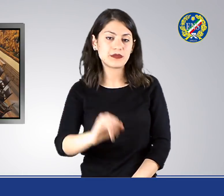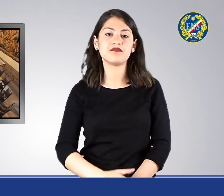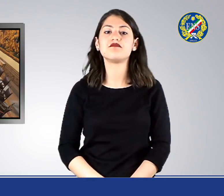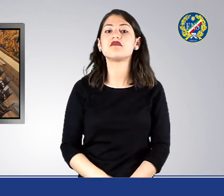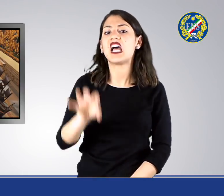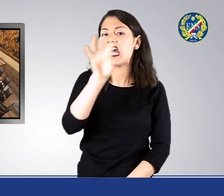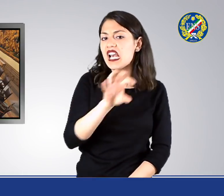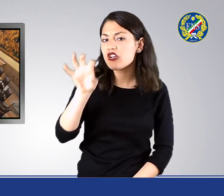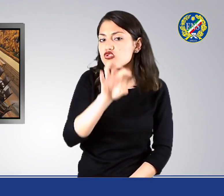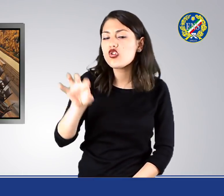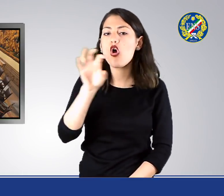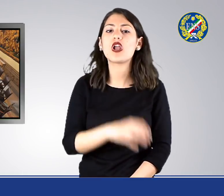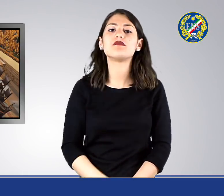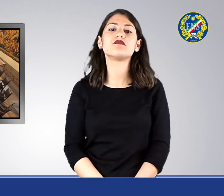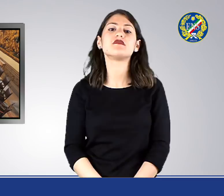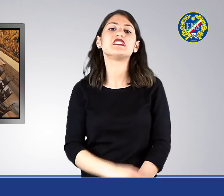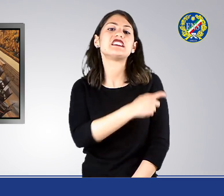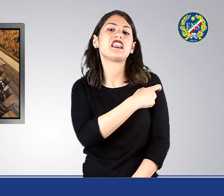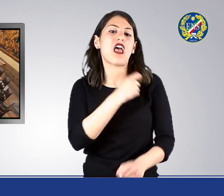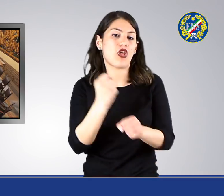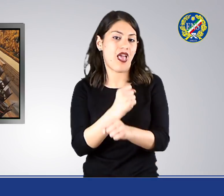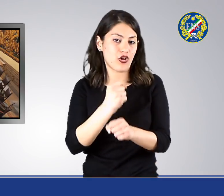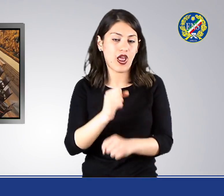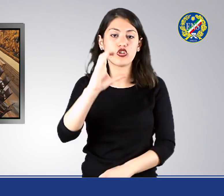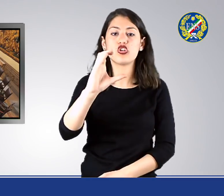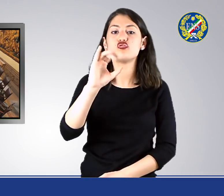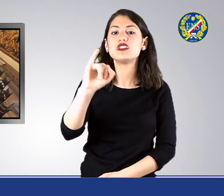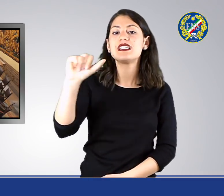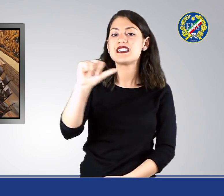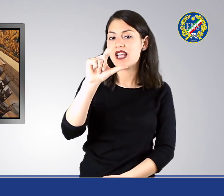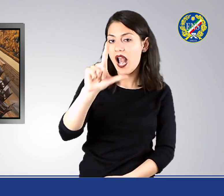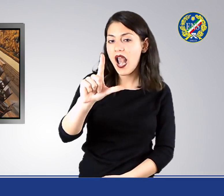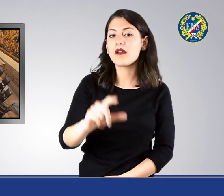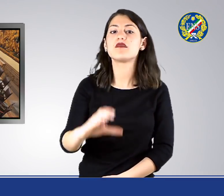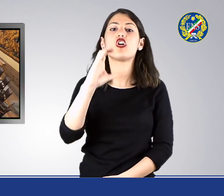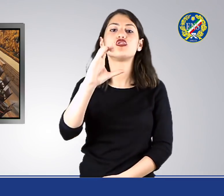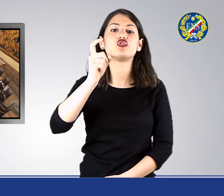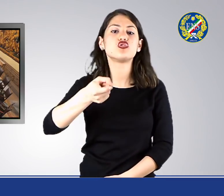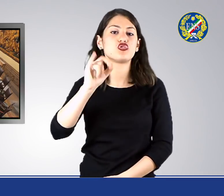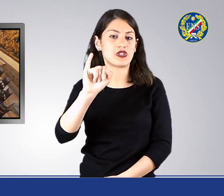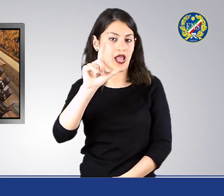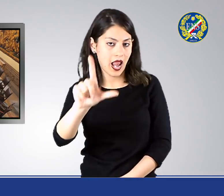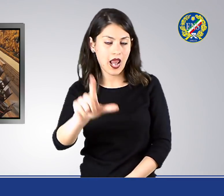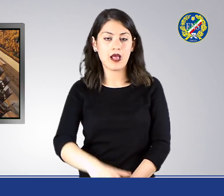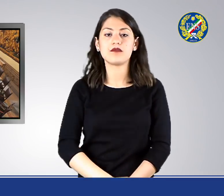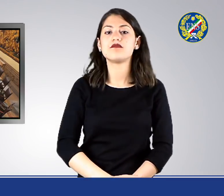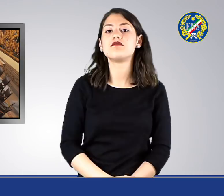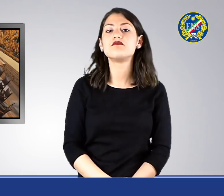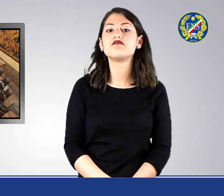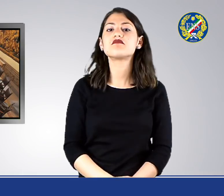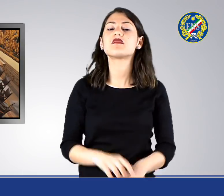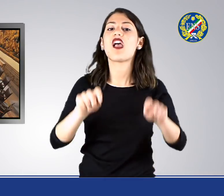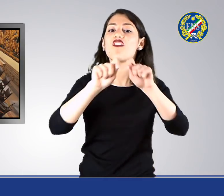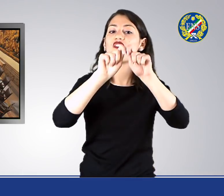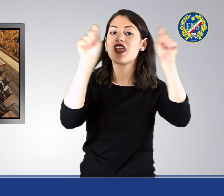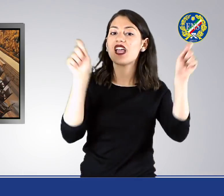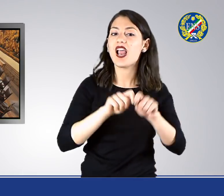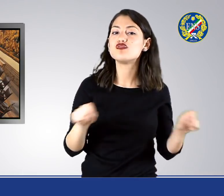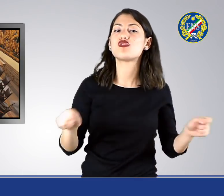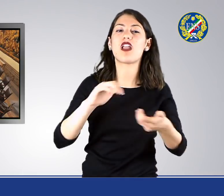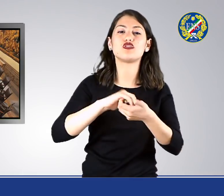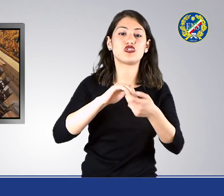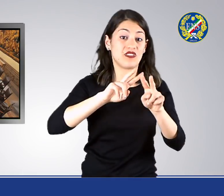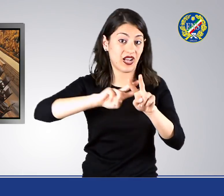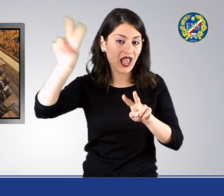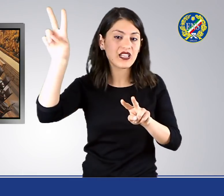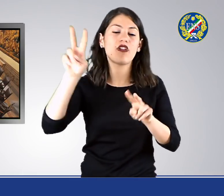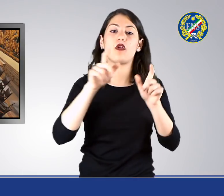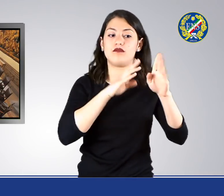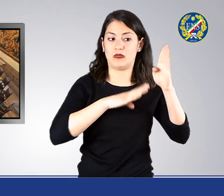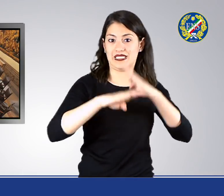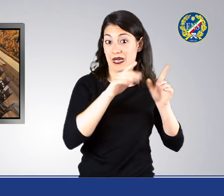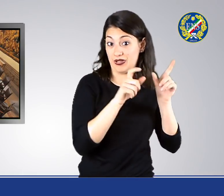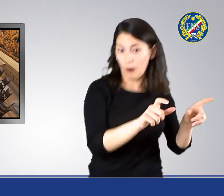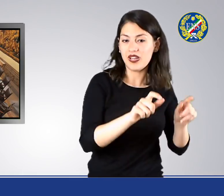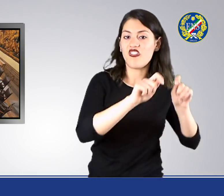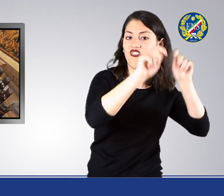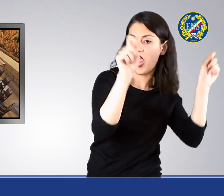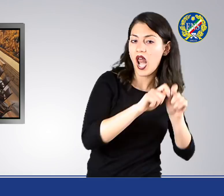delle Regioni, delle Organizzazioni sindacali e delle Federazioni delle Associazioni Nazionali di Disabili: